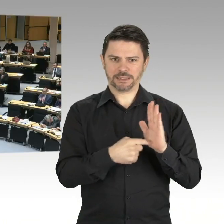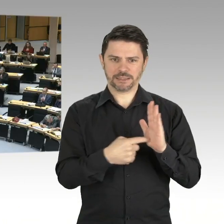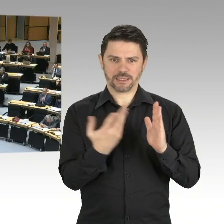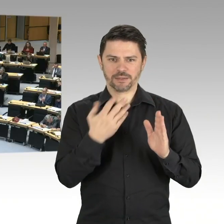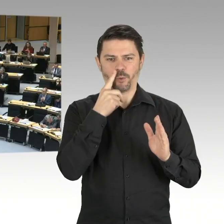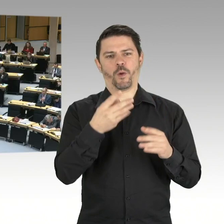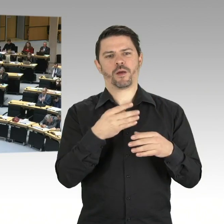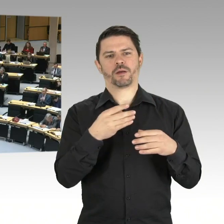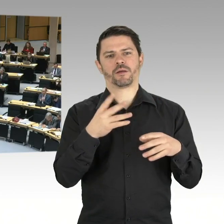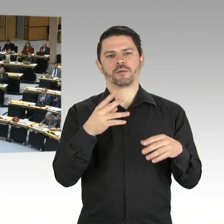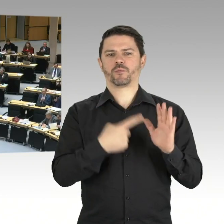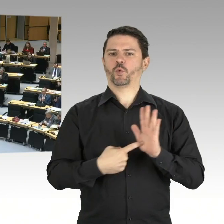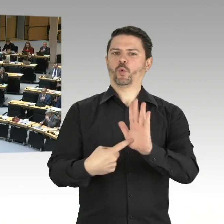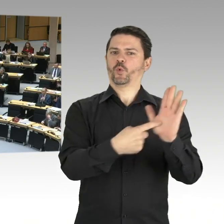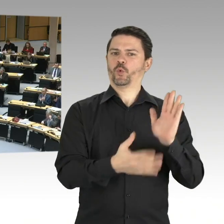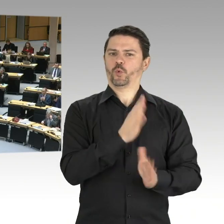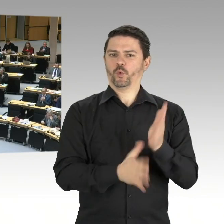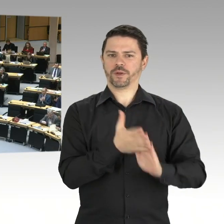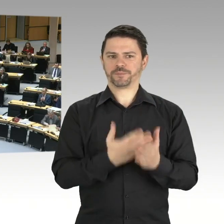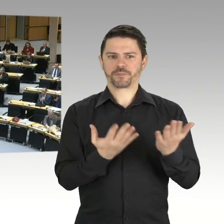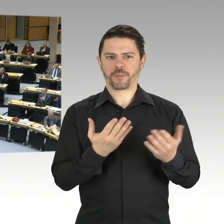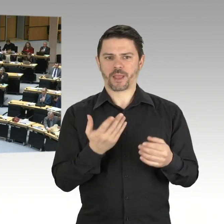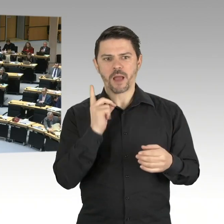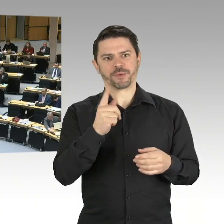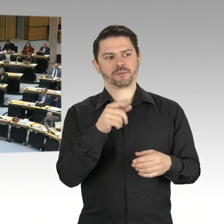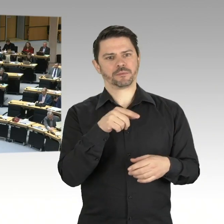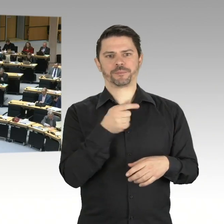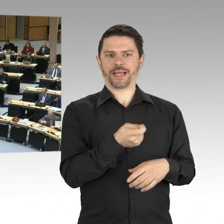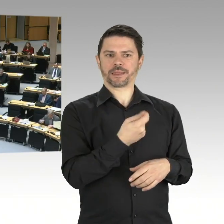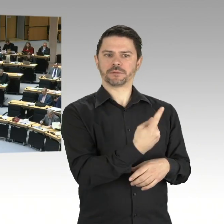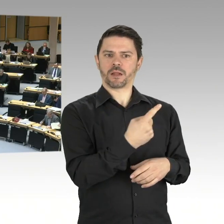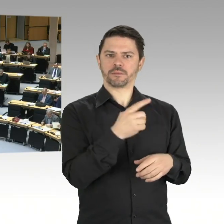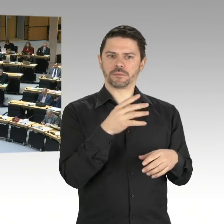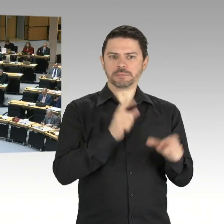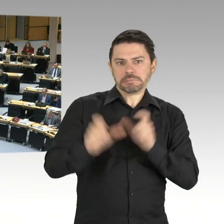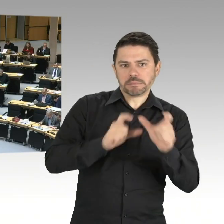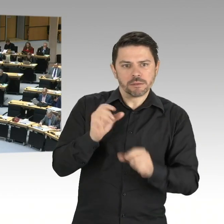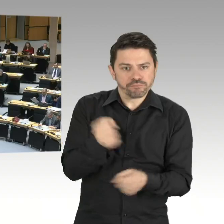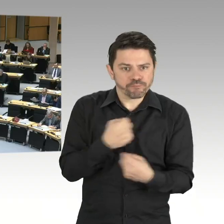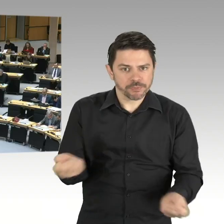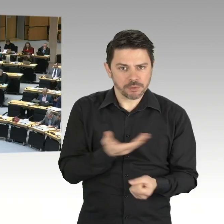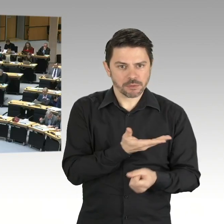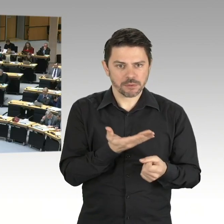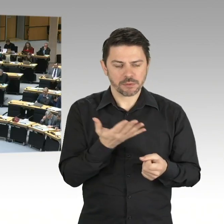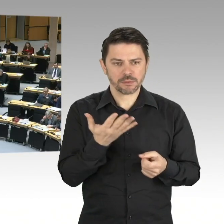ob Sie zwei Zwischenfragen zulassen. (Rednerwechsel) Nein, vielen Dank. (Präsidium) Keine Zwischenfragen. (Rednerwechsel) Ja. Wir schützen die Menschen